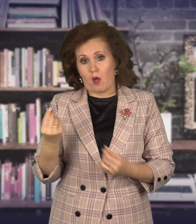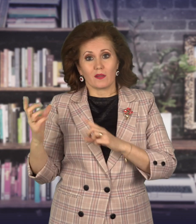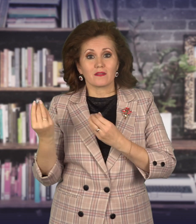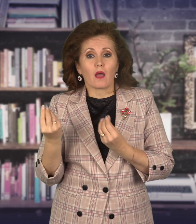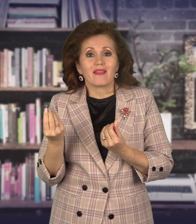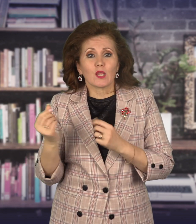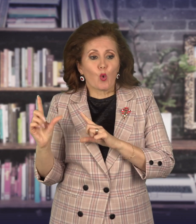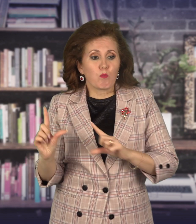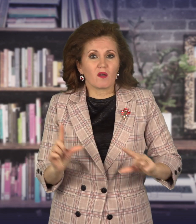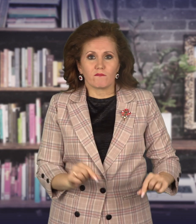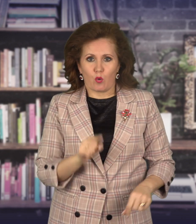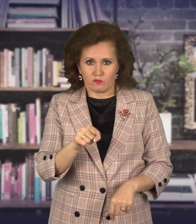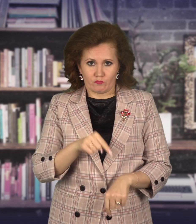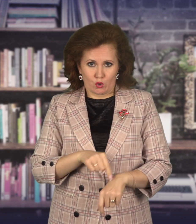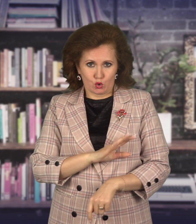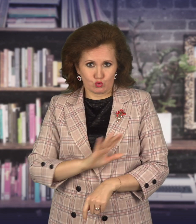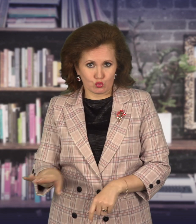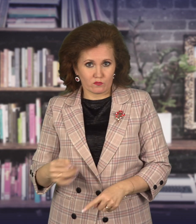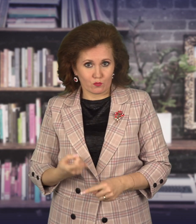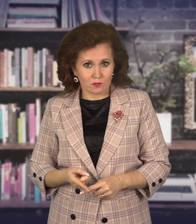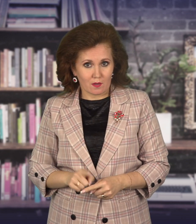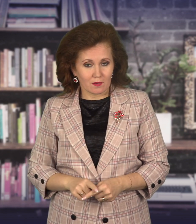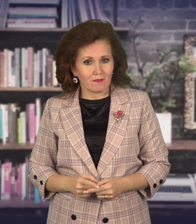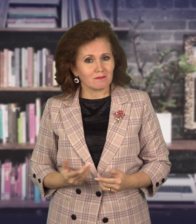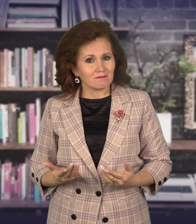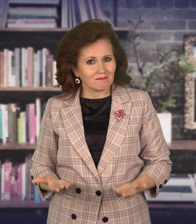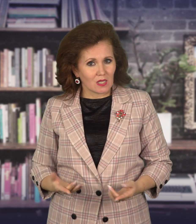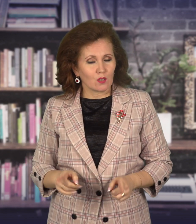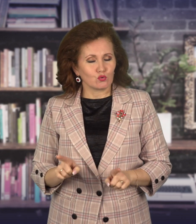вы не замечаете как убывают ваши деньги.